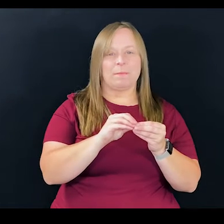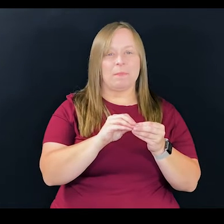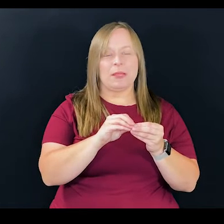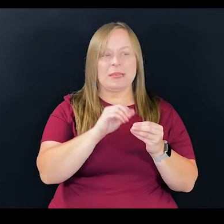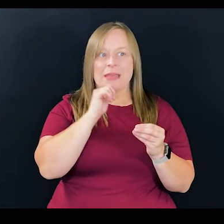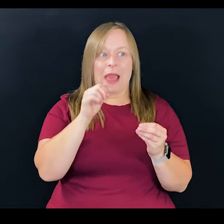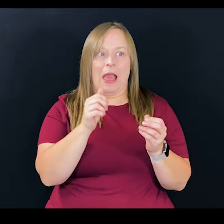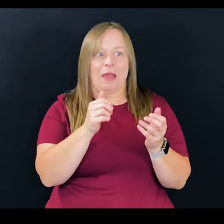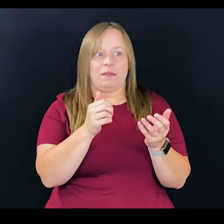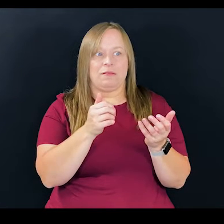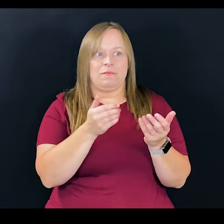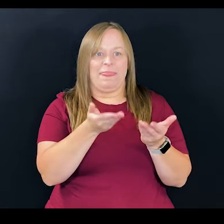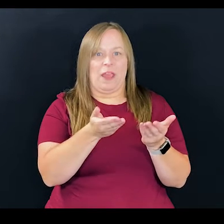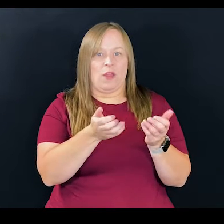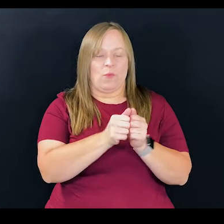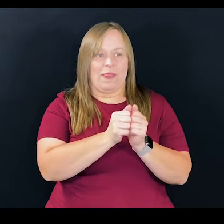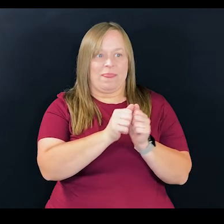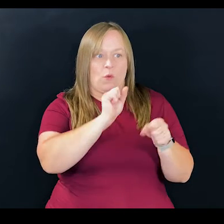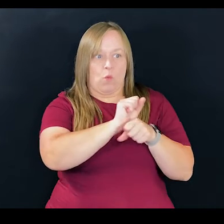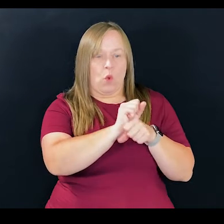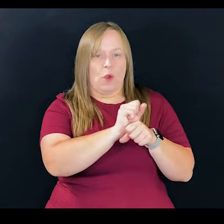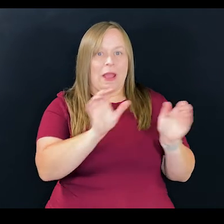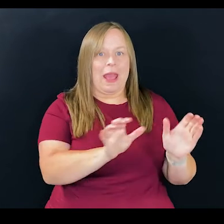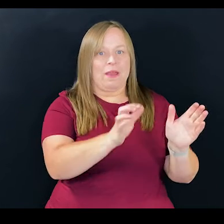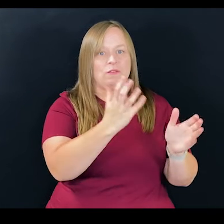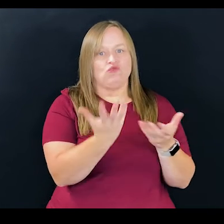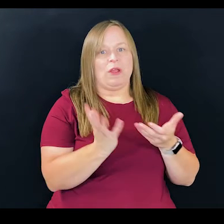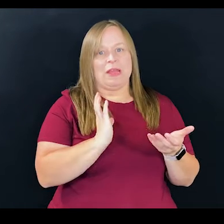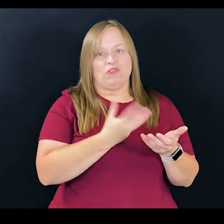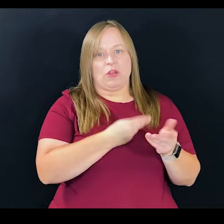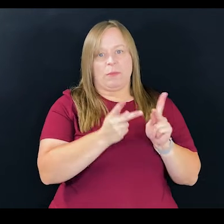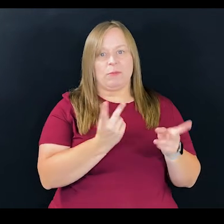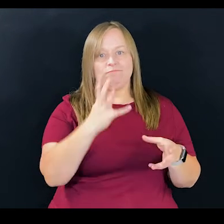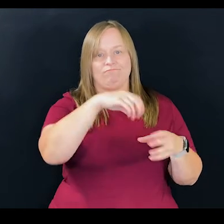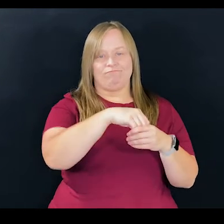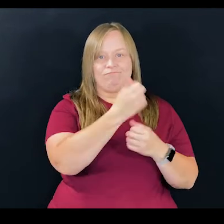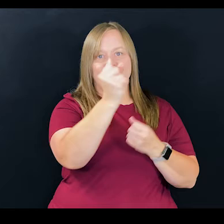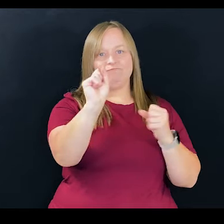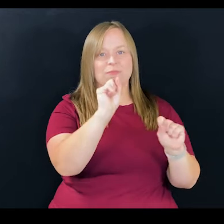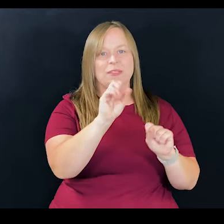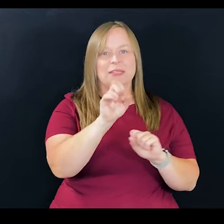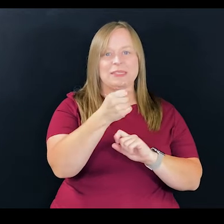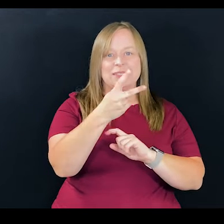Pero no lo sería sin el trabajo y el activismo de personas transgénero,